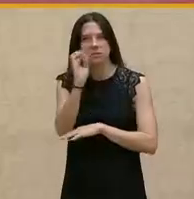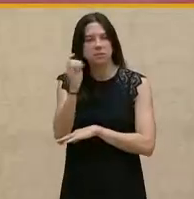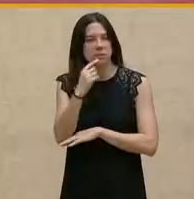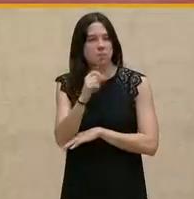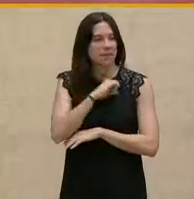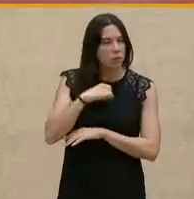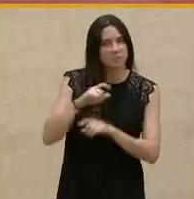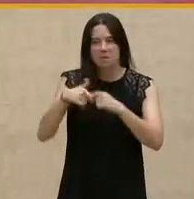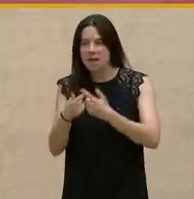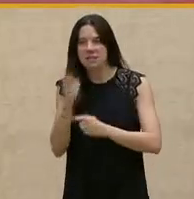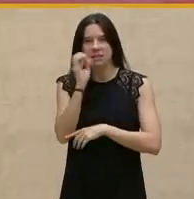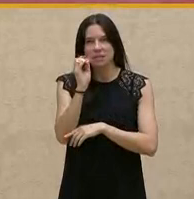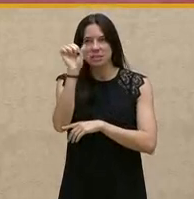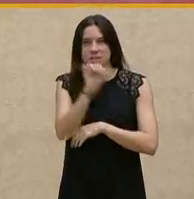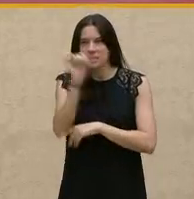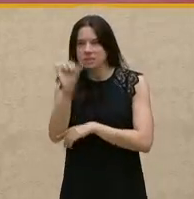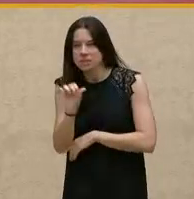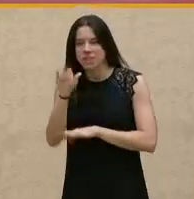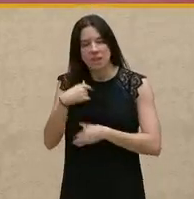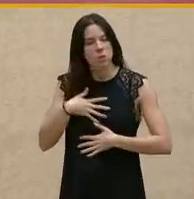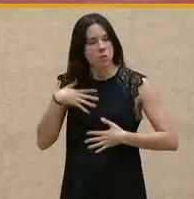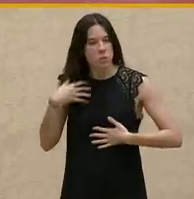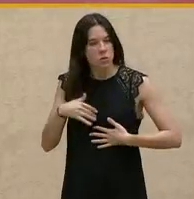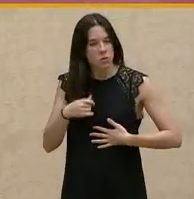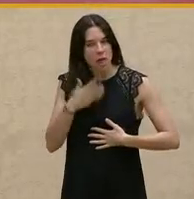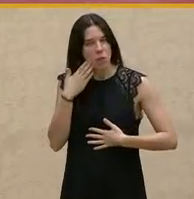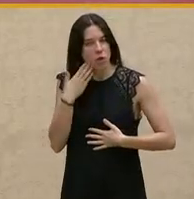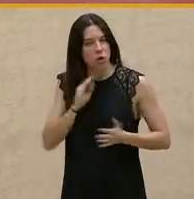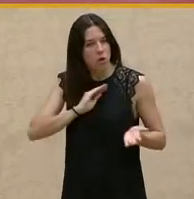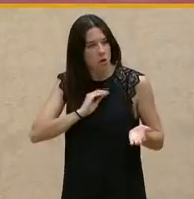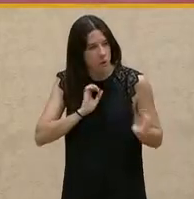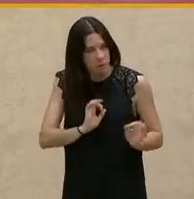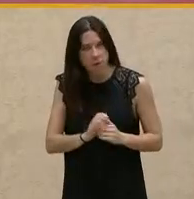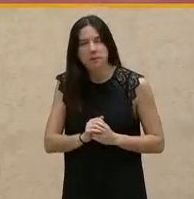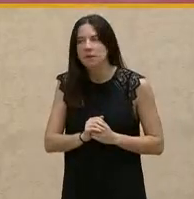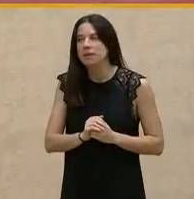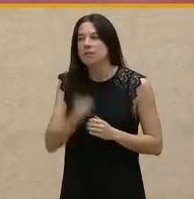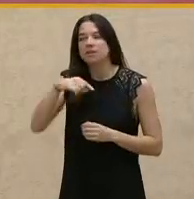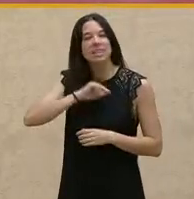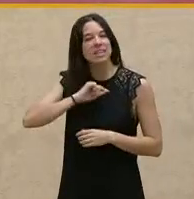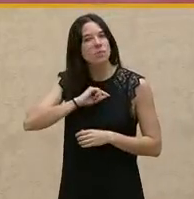se han podido dar en esta tarde de hoy, estamos encantados de poder participar en esta jornada,